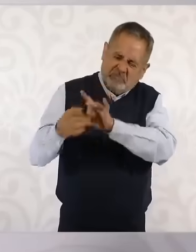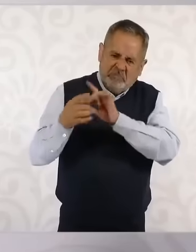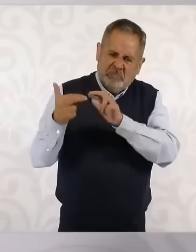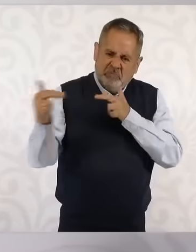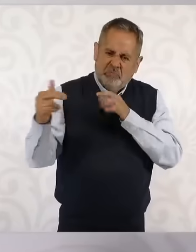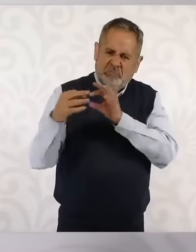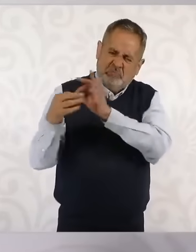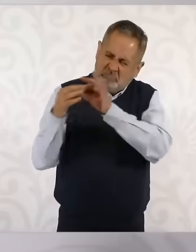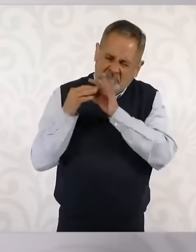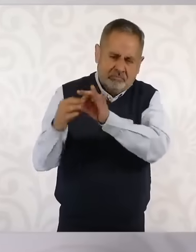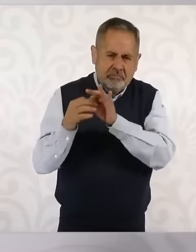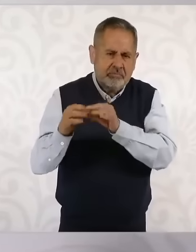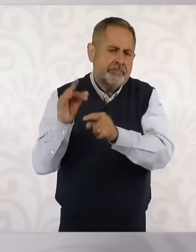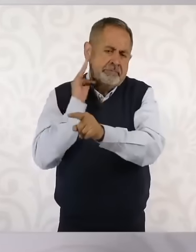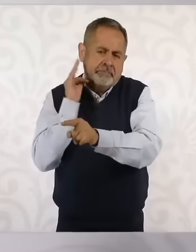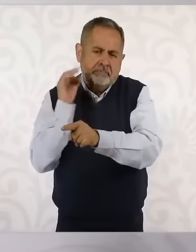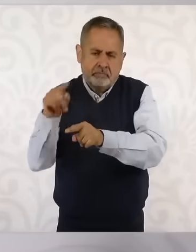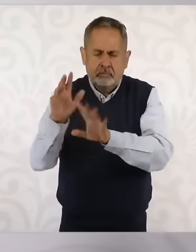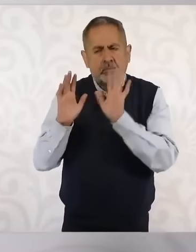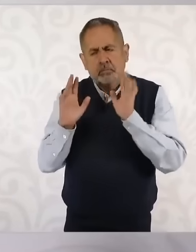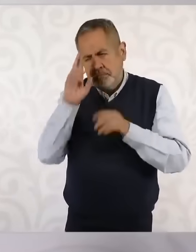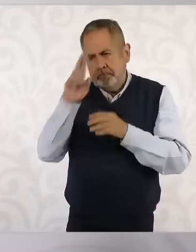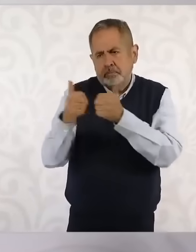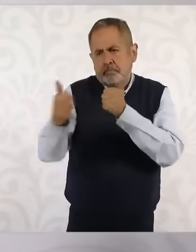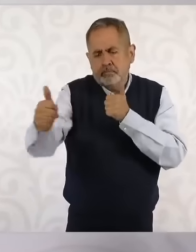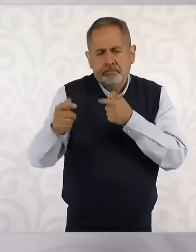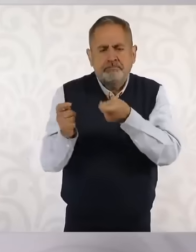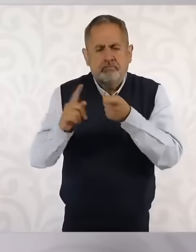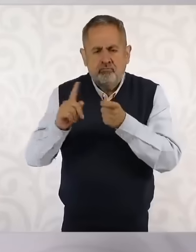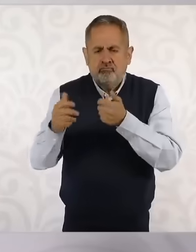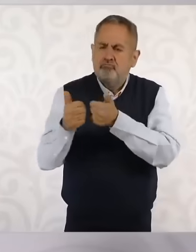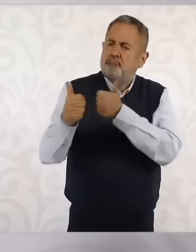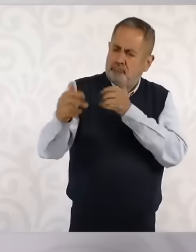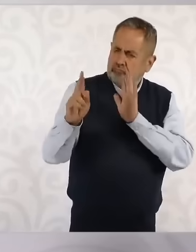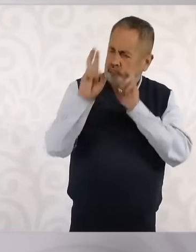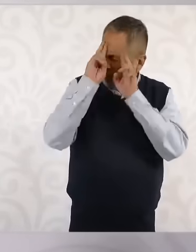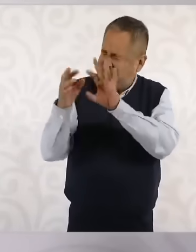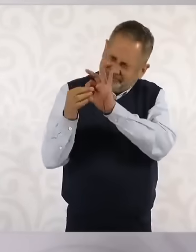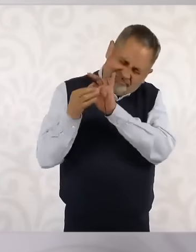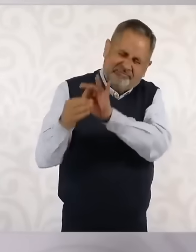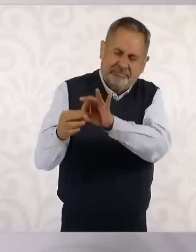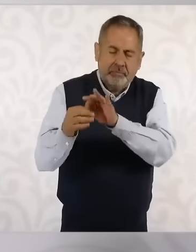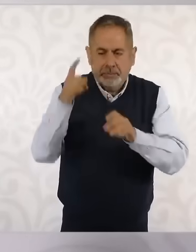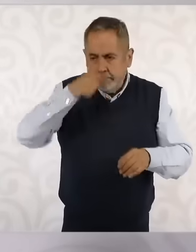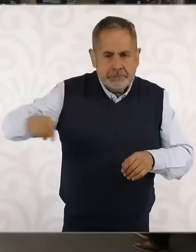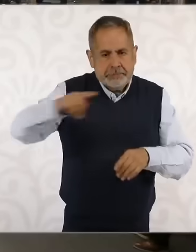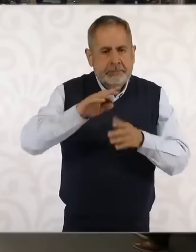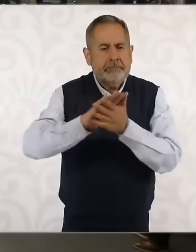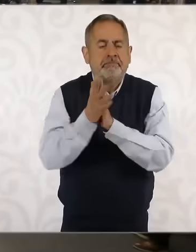trabajo coordinado, respetando la autonomía para garantizar la paz y la seguridad en el país. Pero